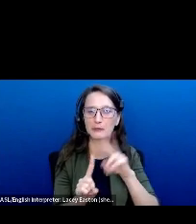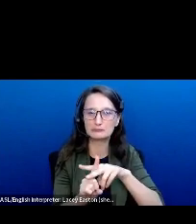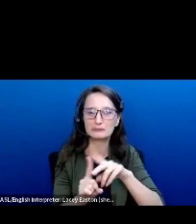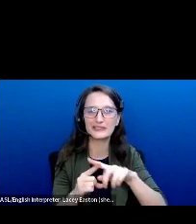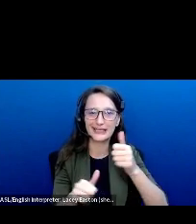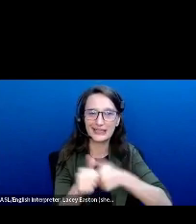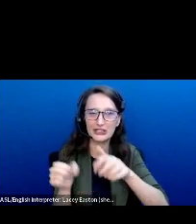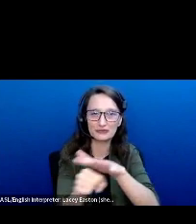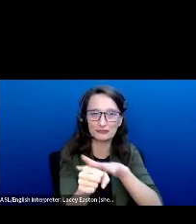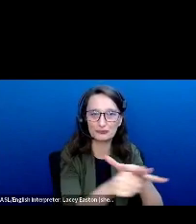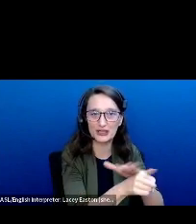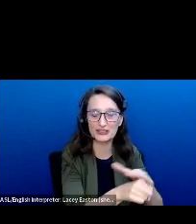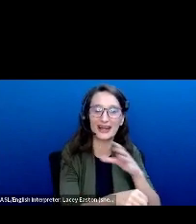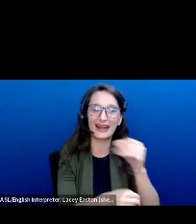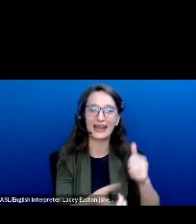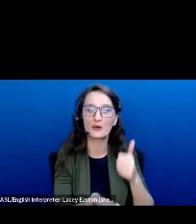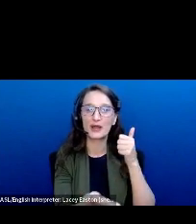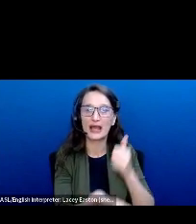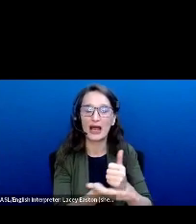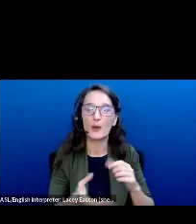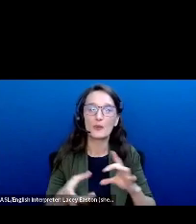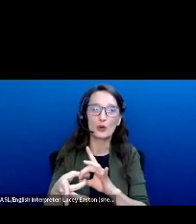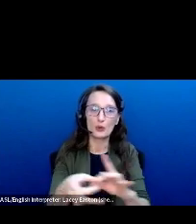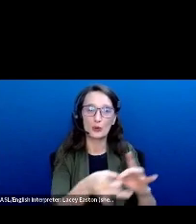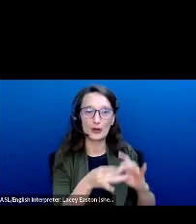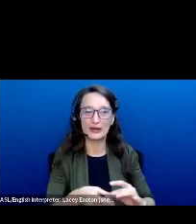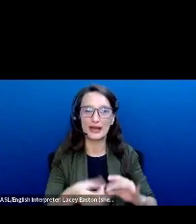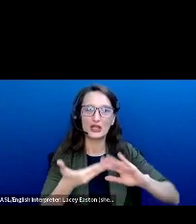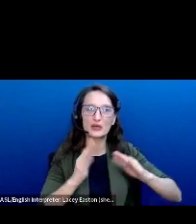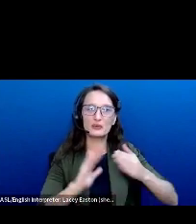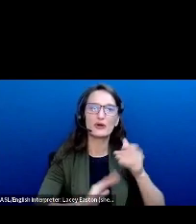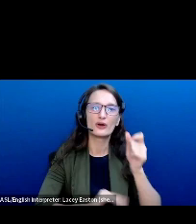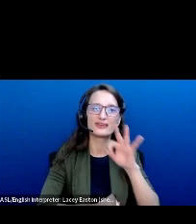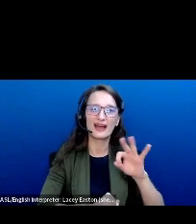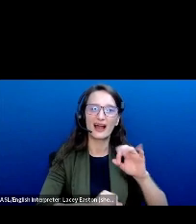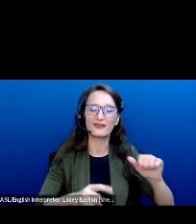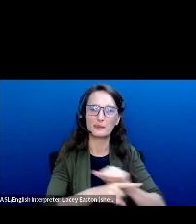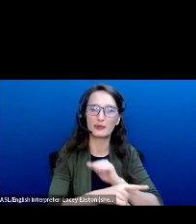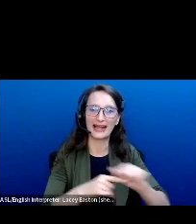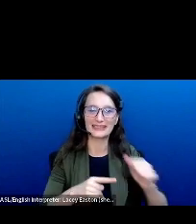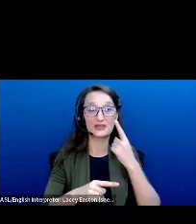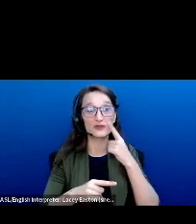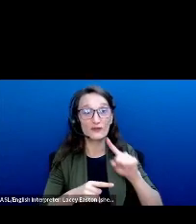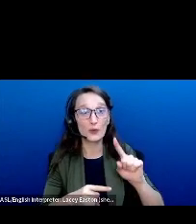coordinar comunidades de práctica en todo el estado para que los profesionales y los padres puedan unirse